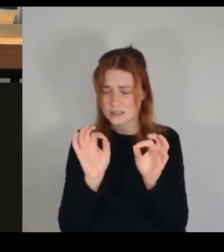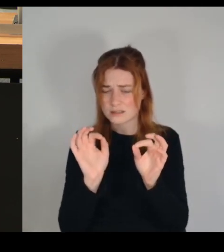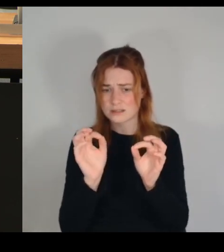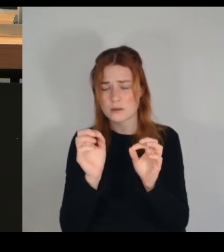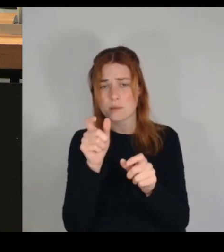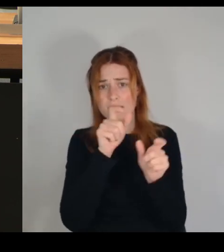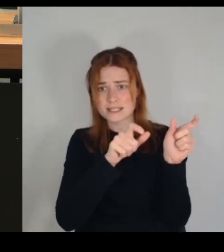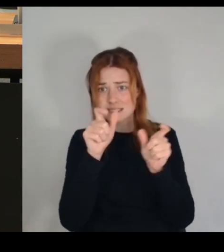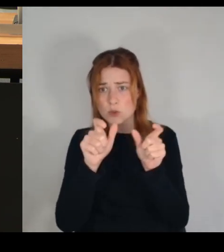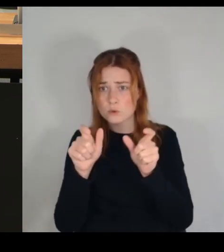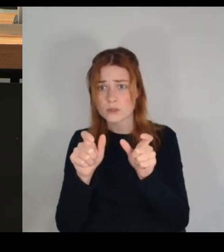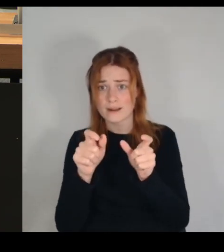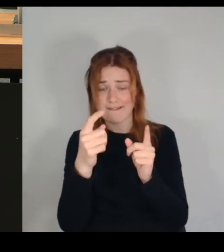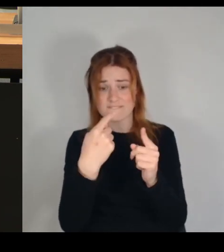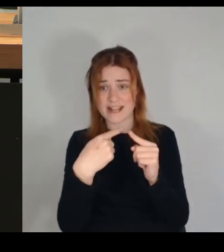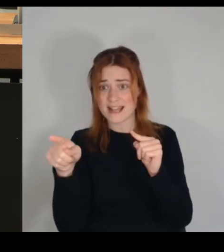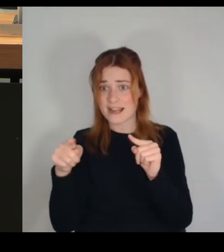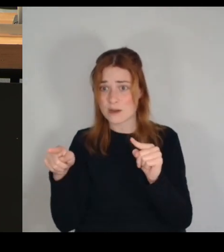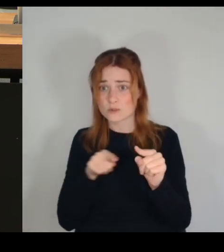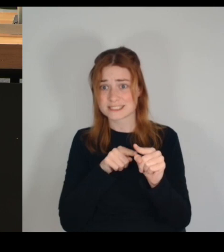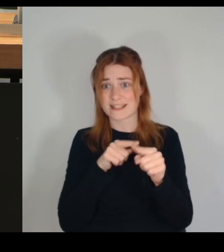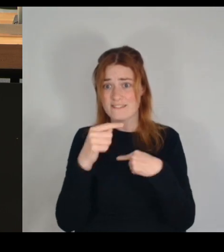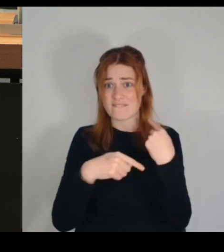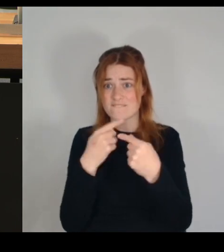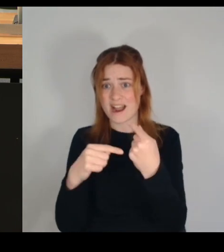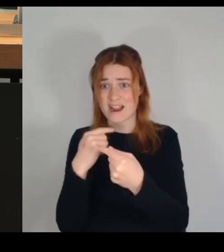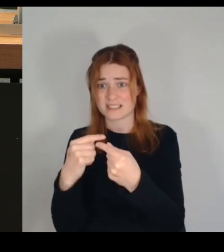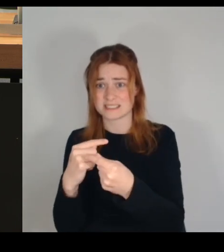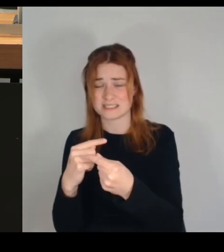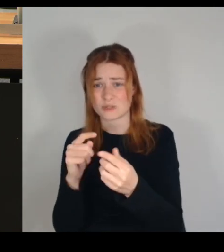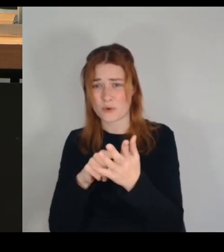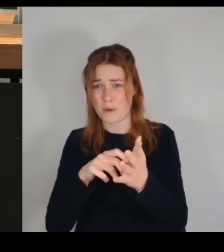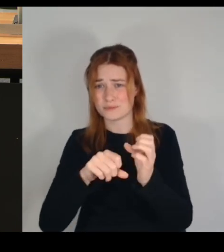eine Gefahr für die Demokratie. Herr Gaebler, wir haben immer gesagt